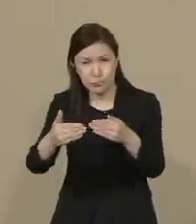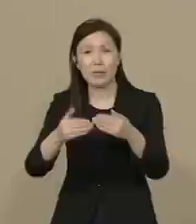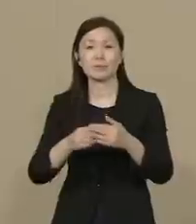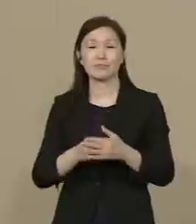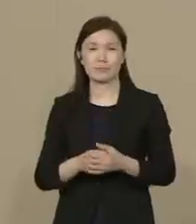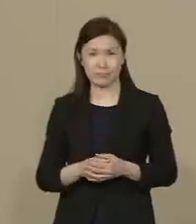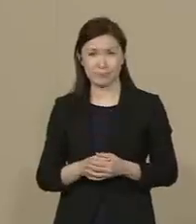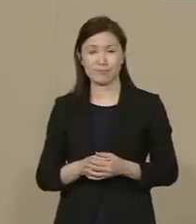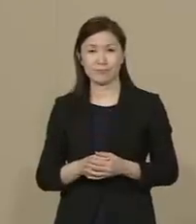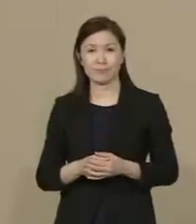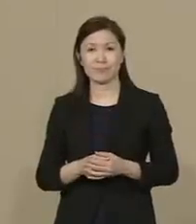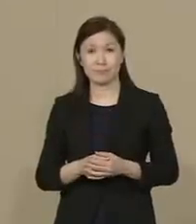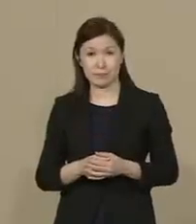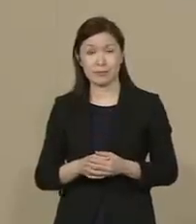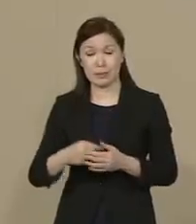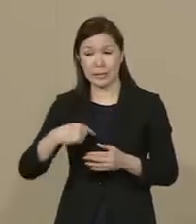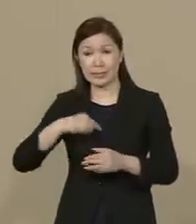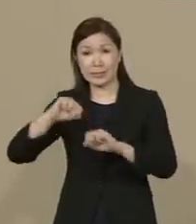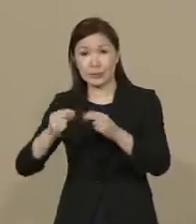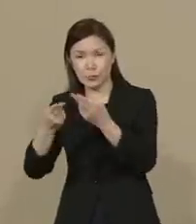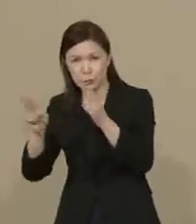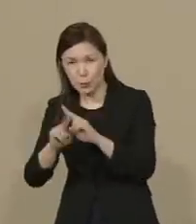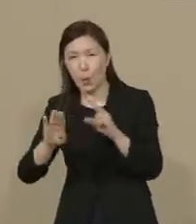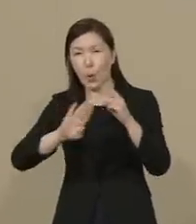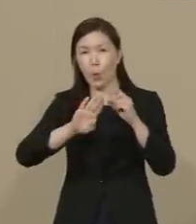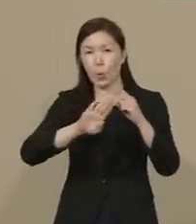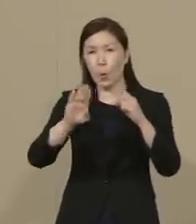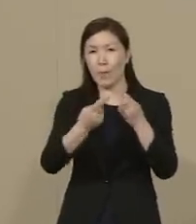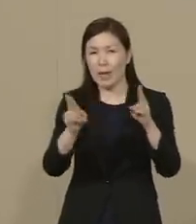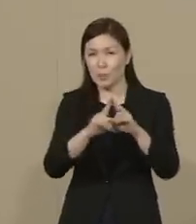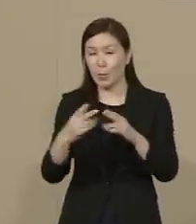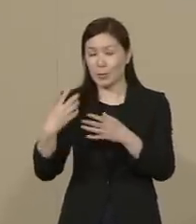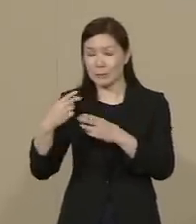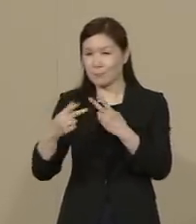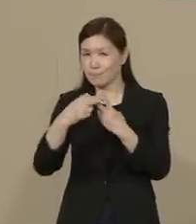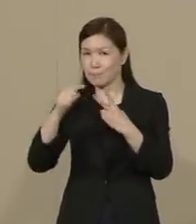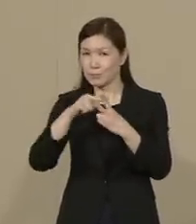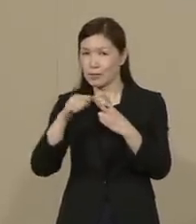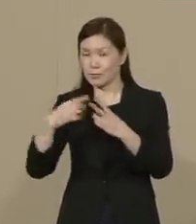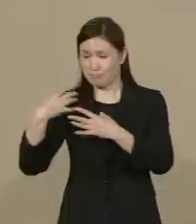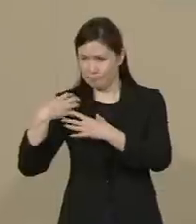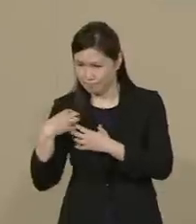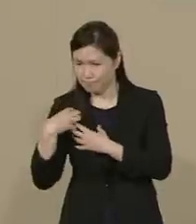これを引き続き自公連立政権に ゆだねていただきたい